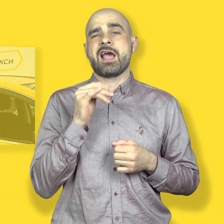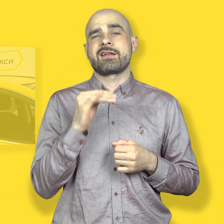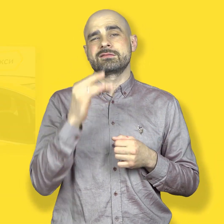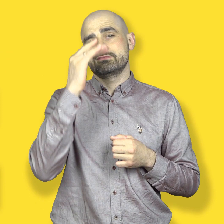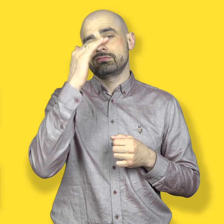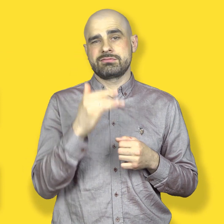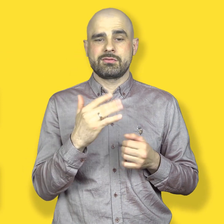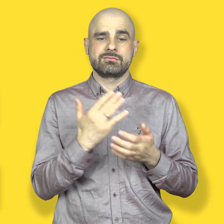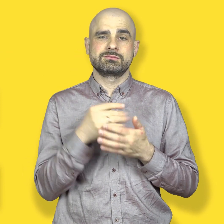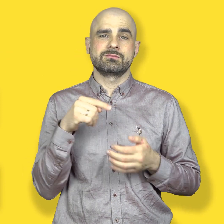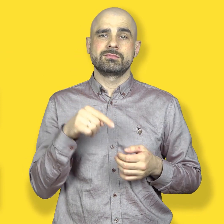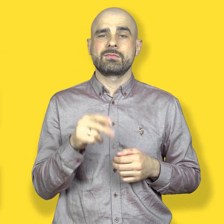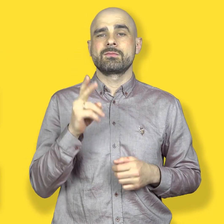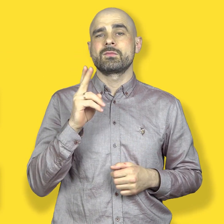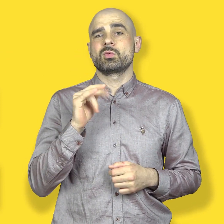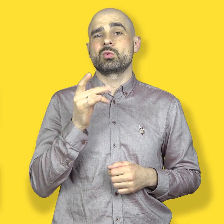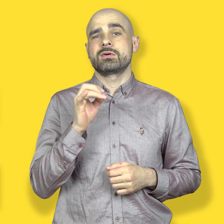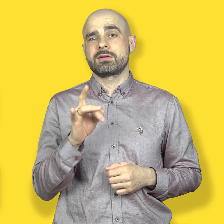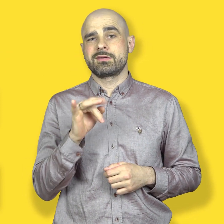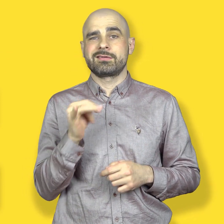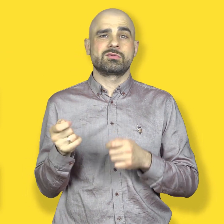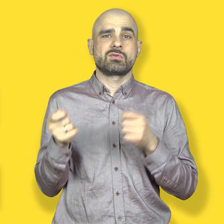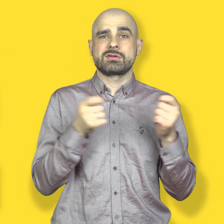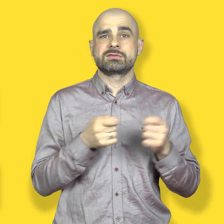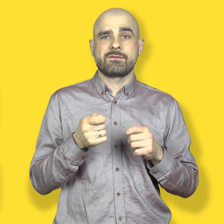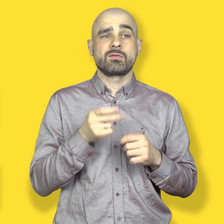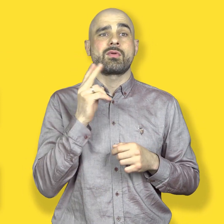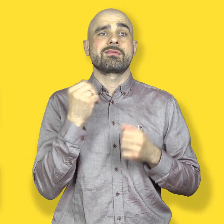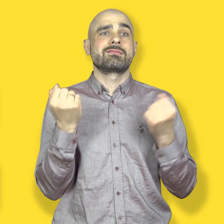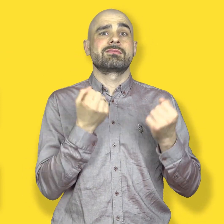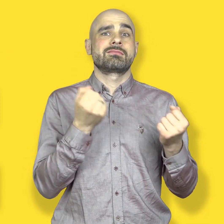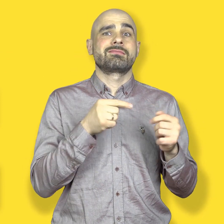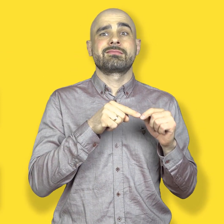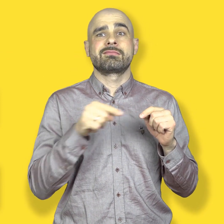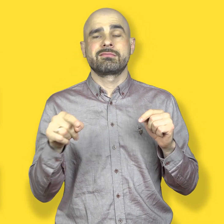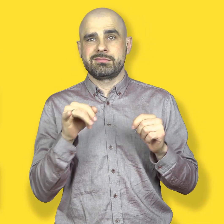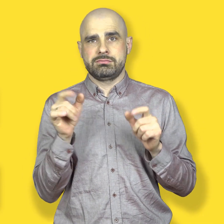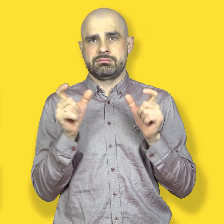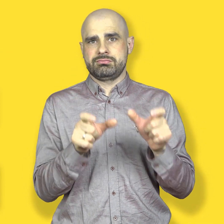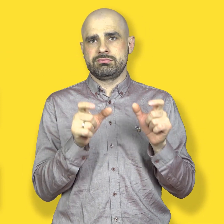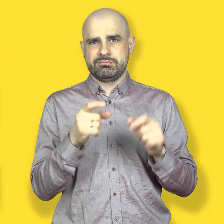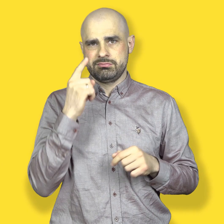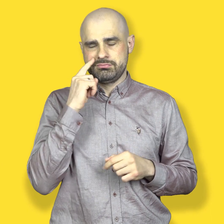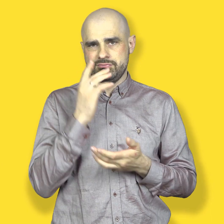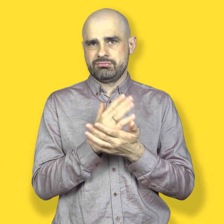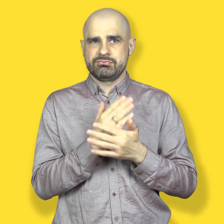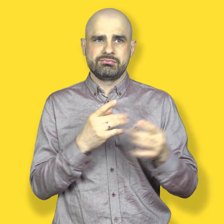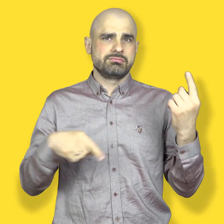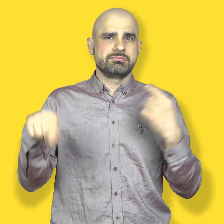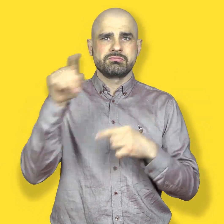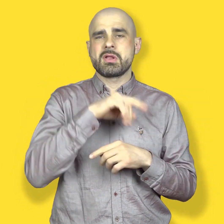работающих по тарифам "Курьер" и "Доставка", участились случаи блокировки учетных записей.